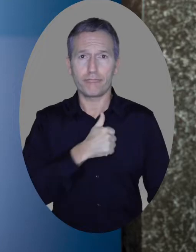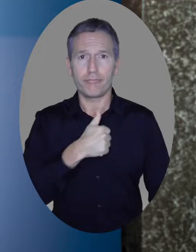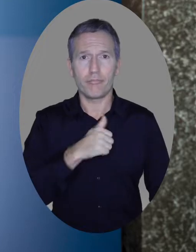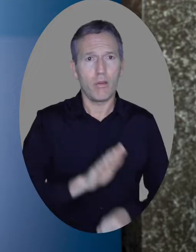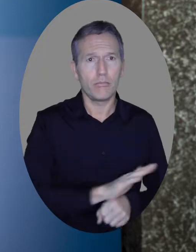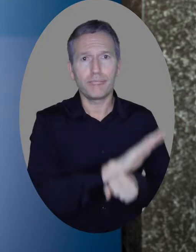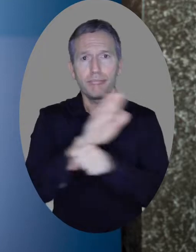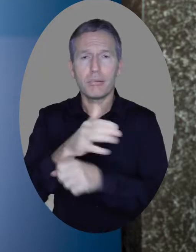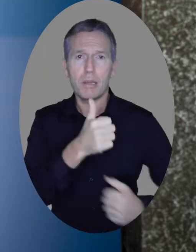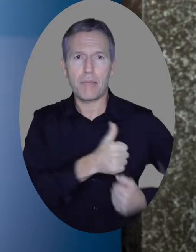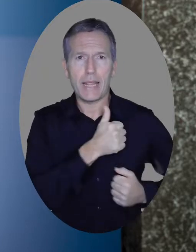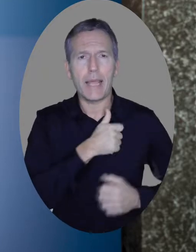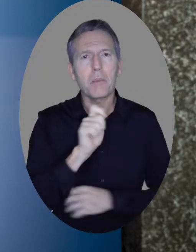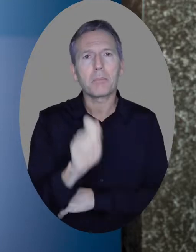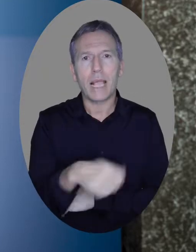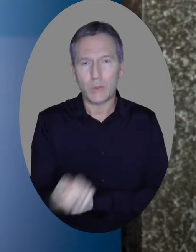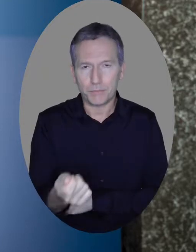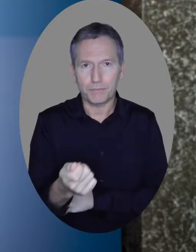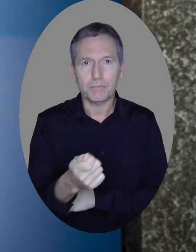qui explique sa conquête du territoire gaulois, puisque c'est lui qui a déclenché